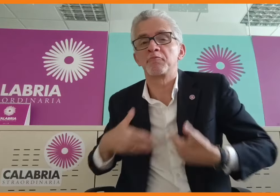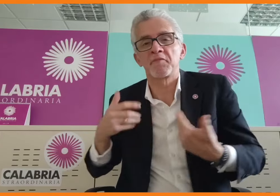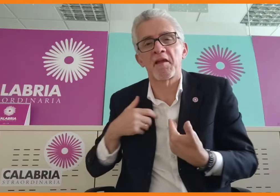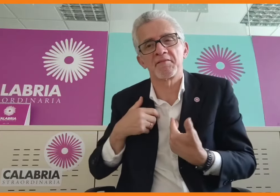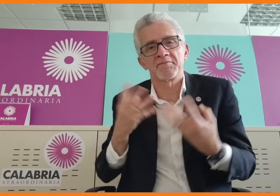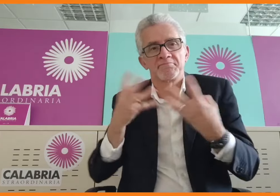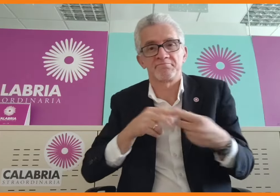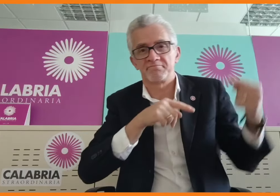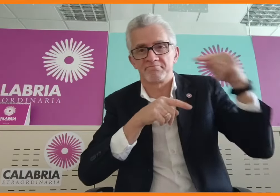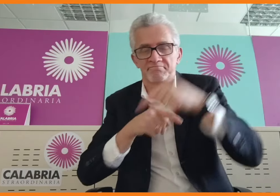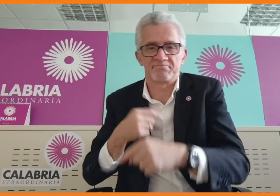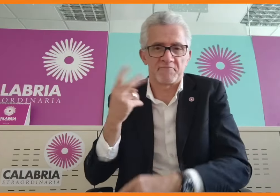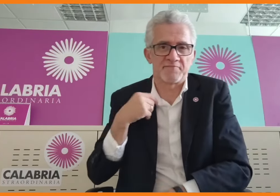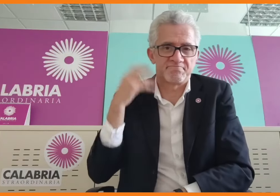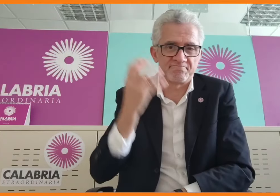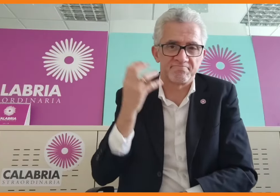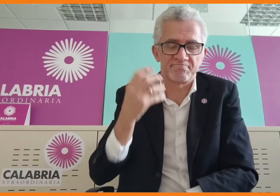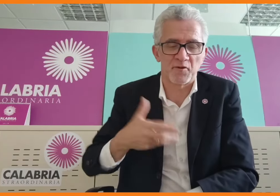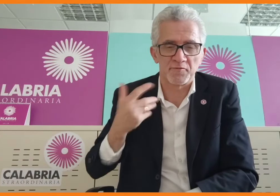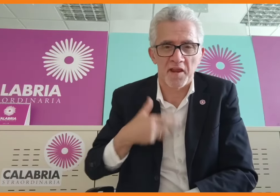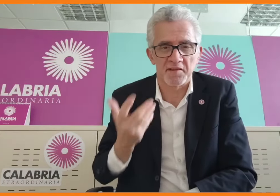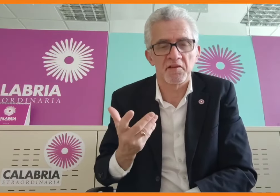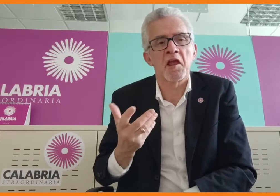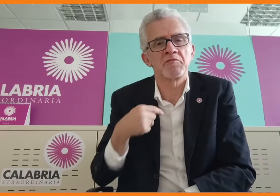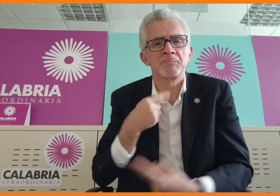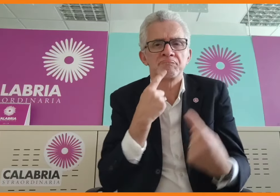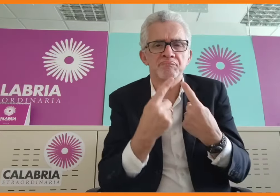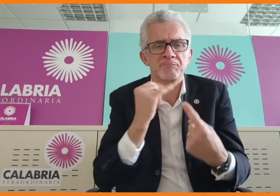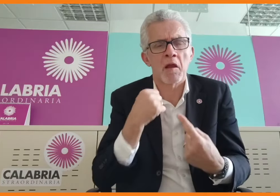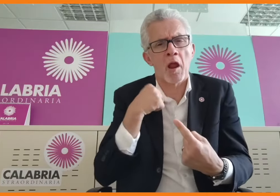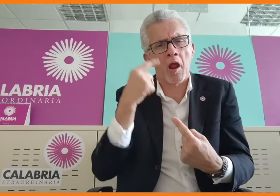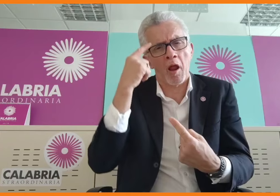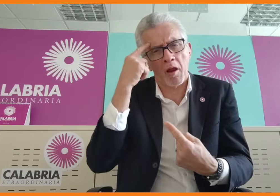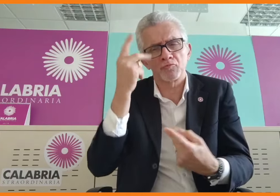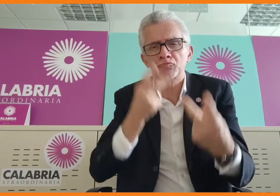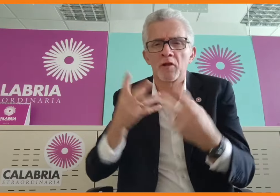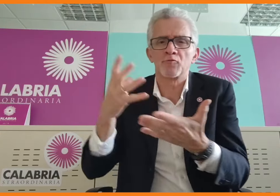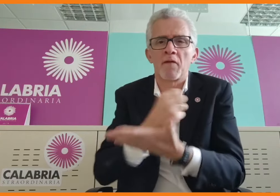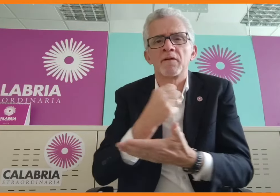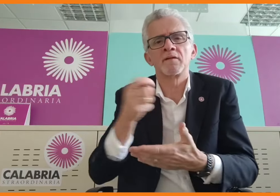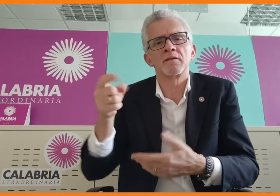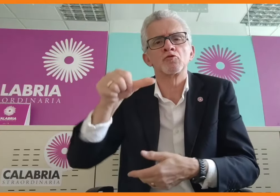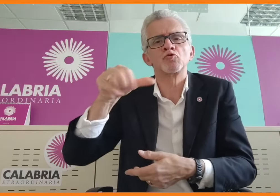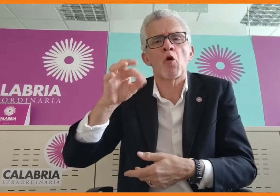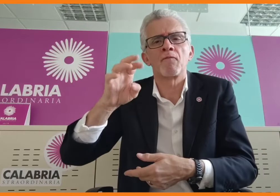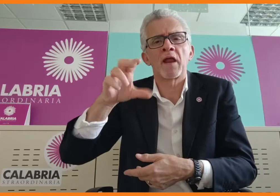Questo ci riempie di orgoglio. Dopo aver fatto una serie di considerazioni, abbiamo pensato di individuare come sede il comune di Gasperina,